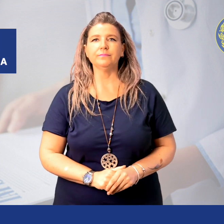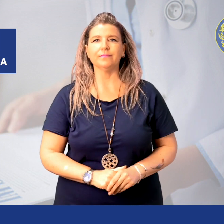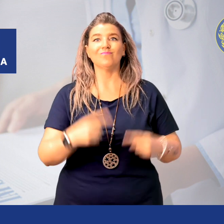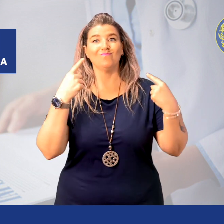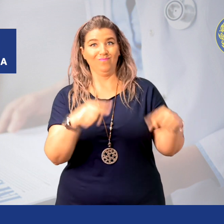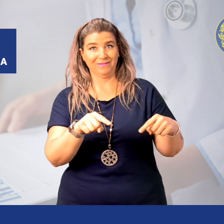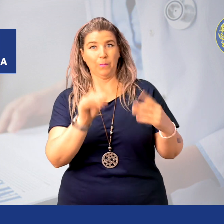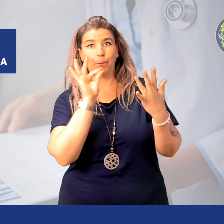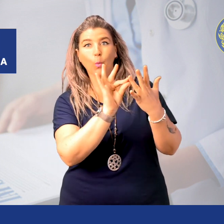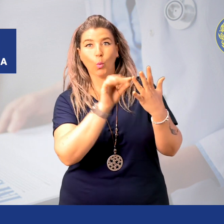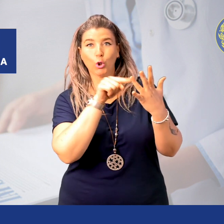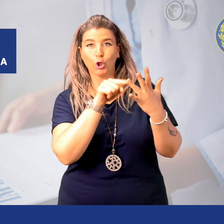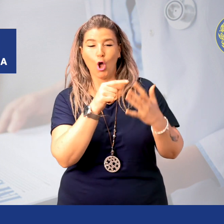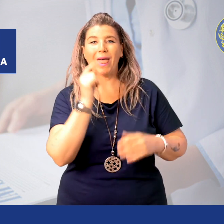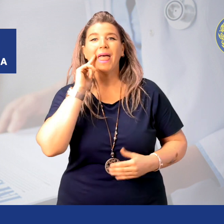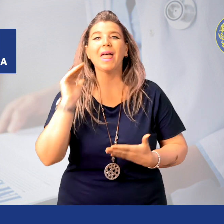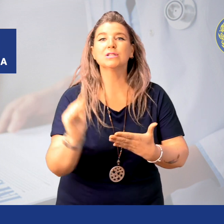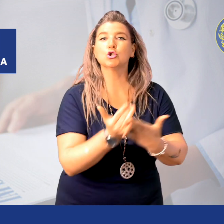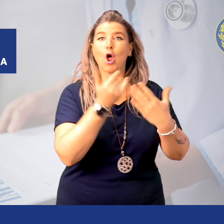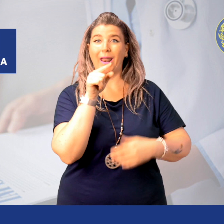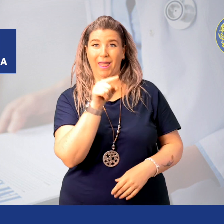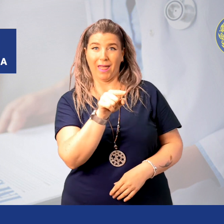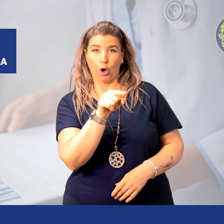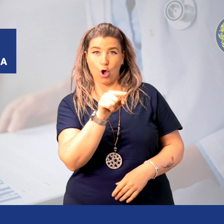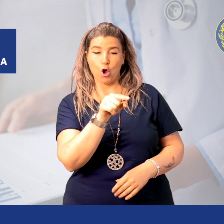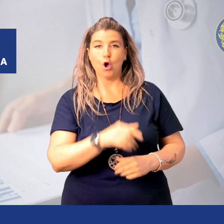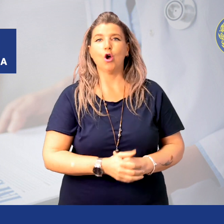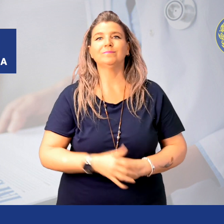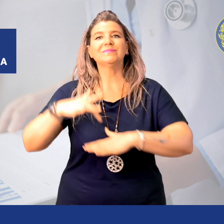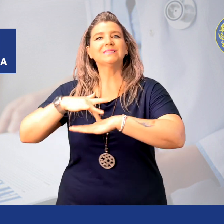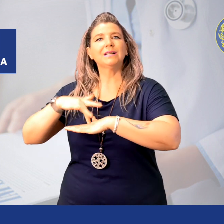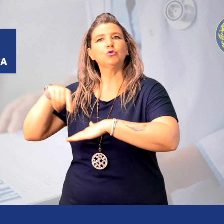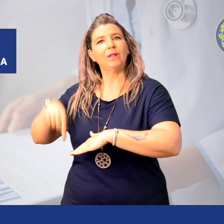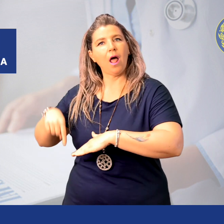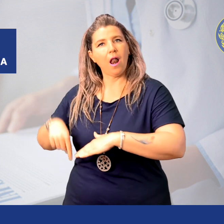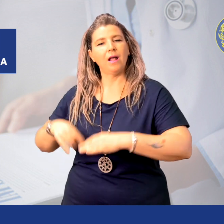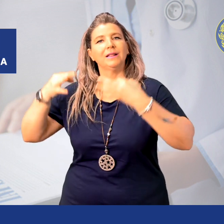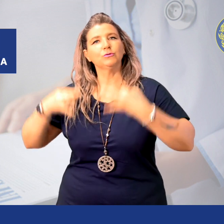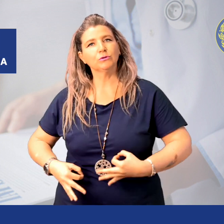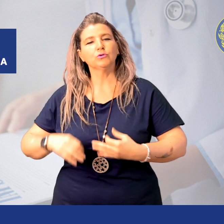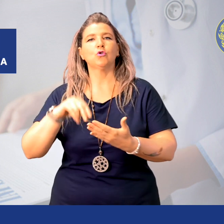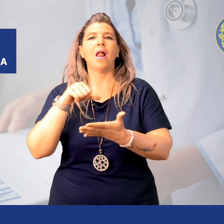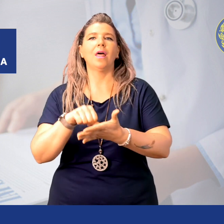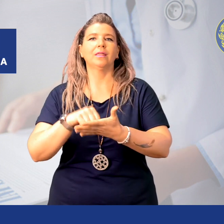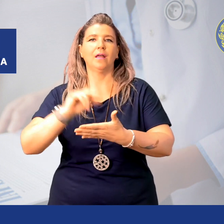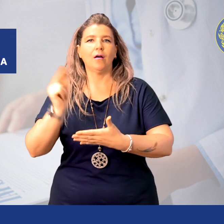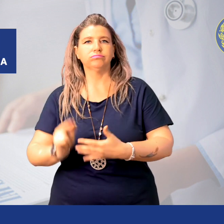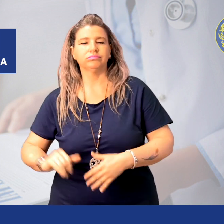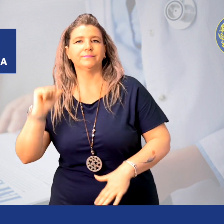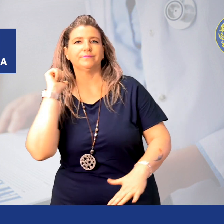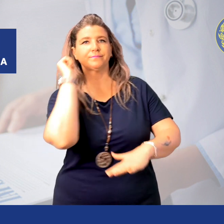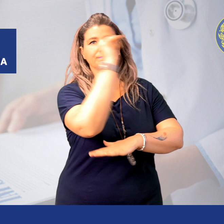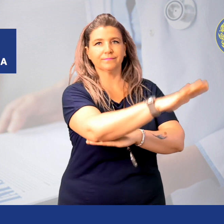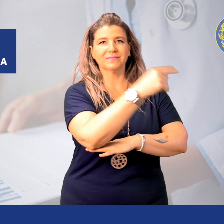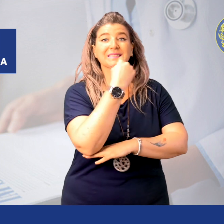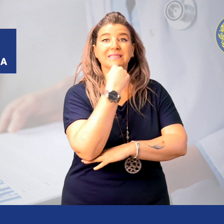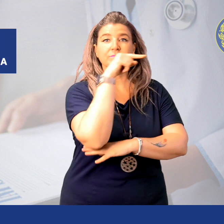Per l'esonero la Sede Centrale ENS ha inviato una richiesta di chiarimento al Dipartimento della